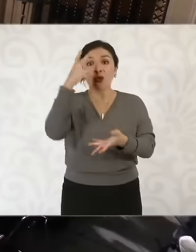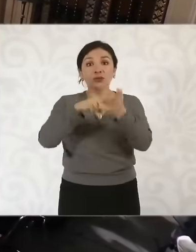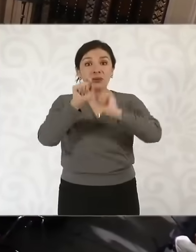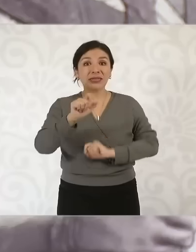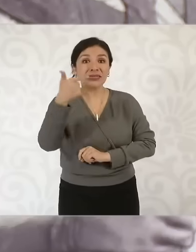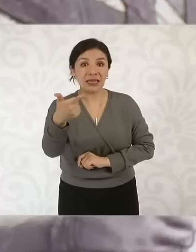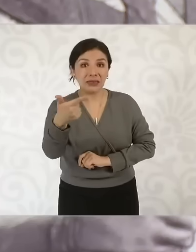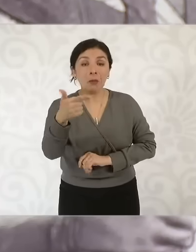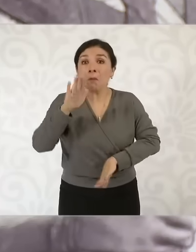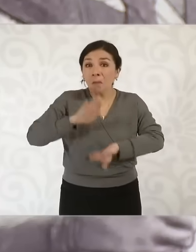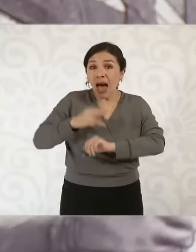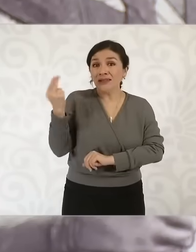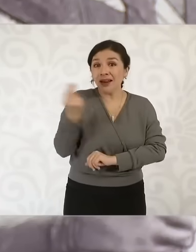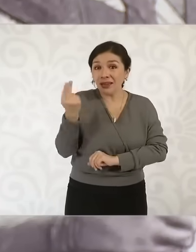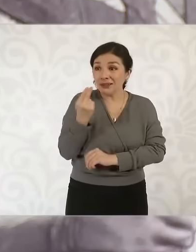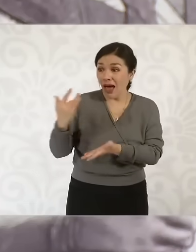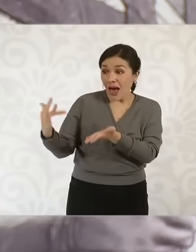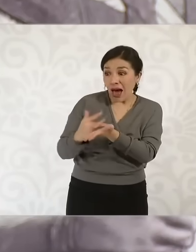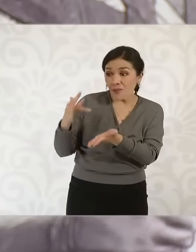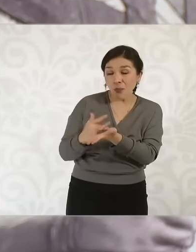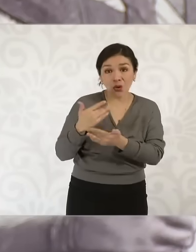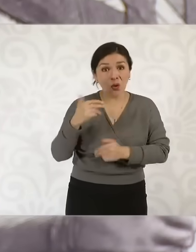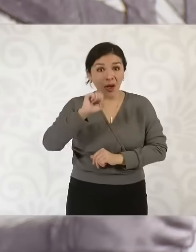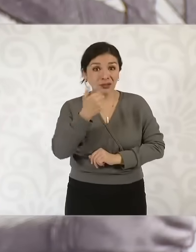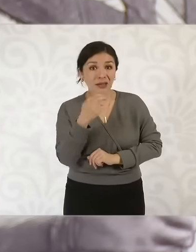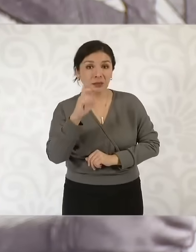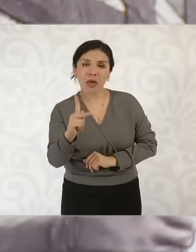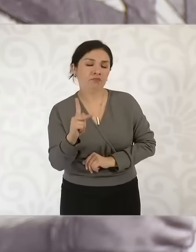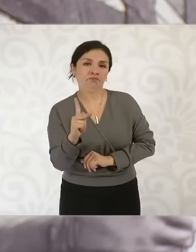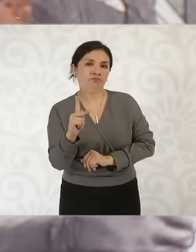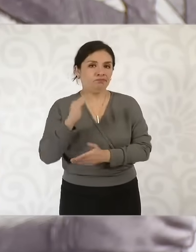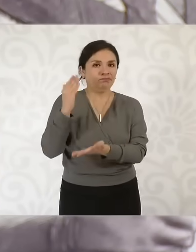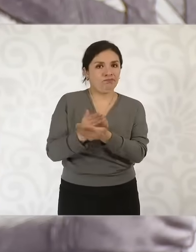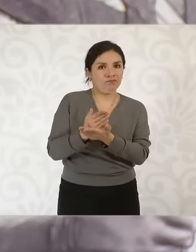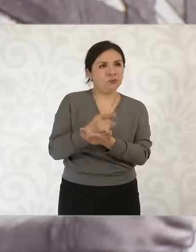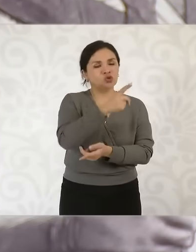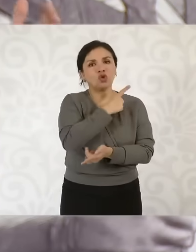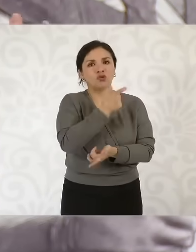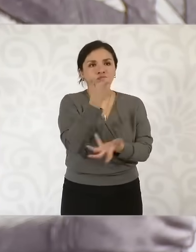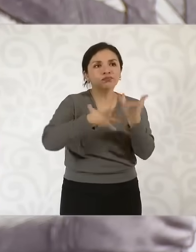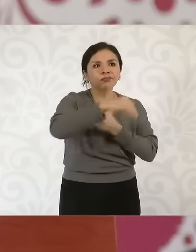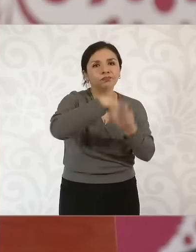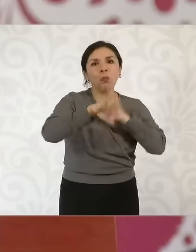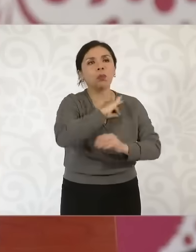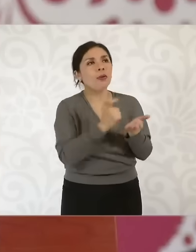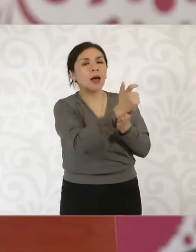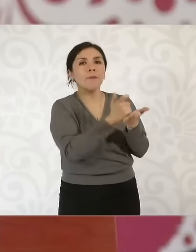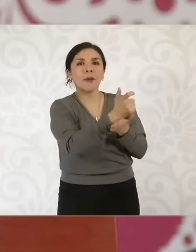ya no va a requerir el apoyo de Hacienda para sus amortizaciones, para sus pagos de la deuda.